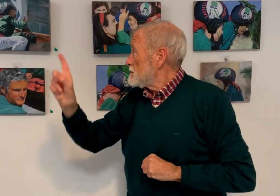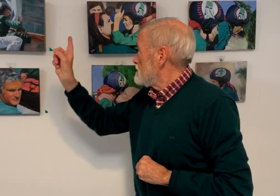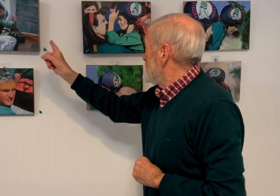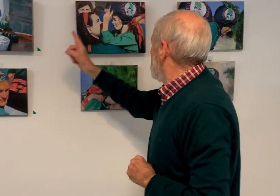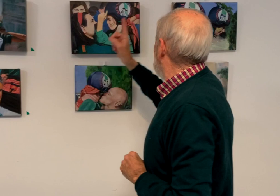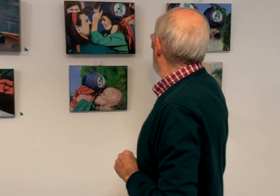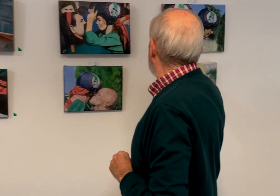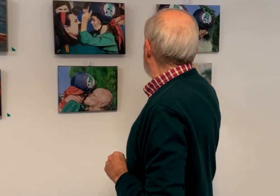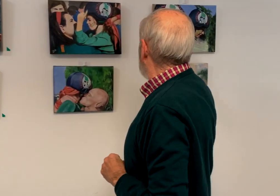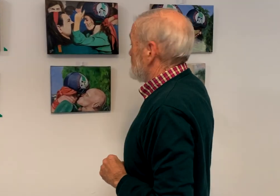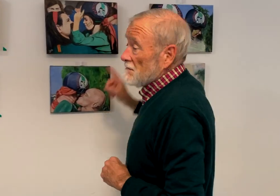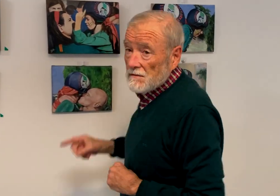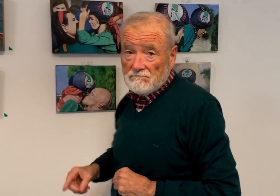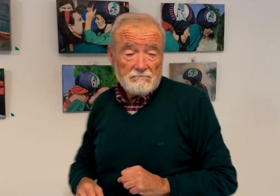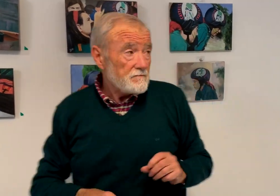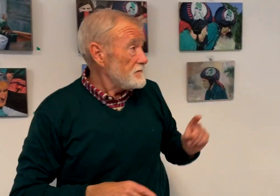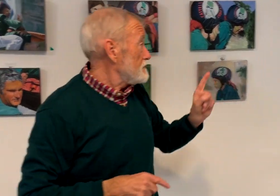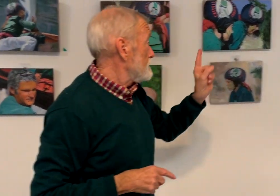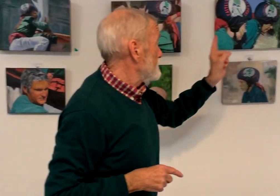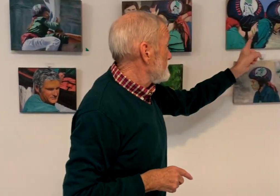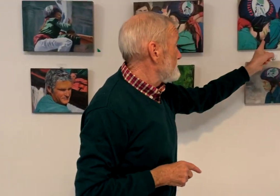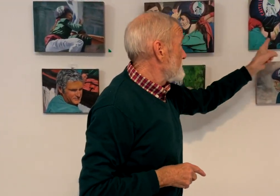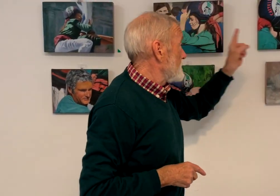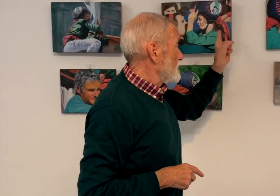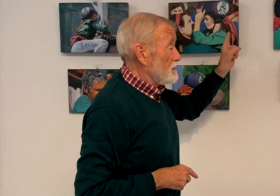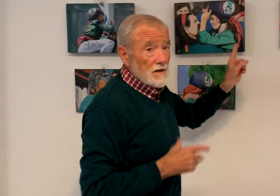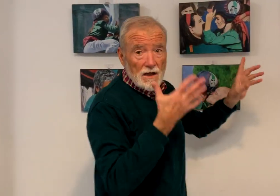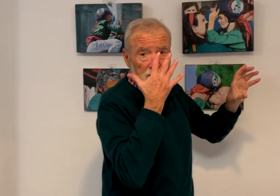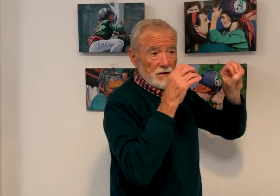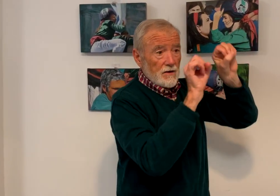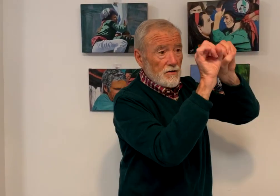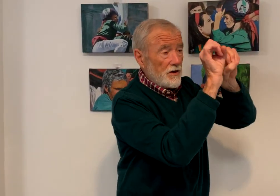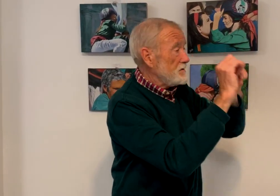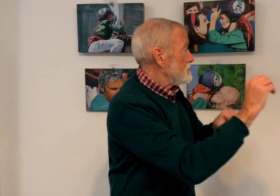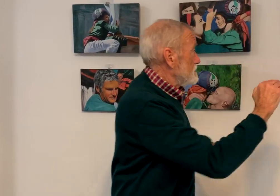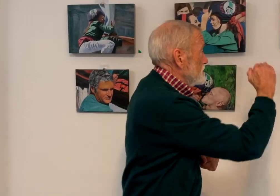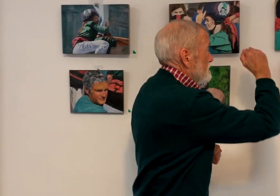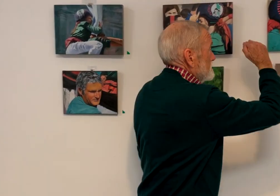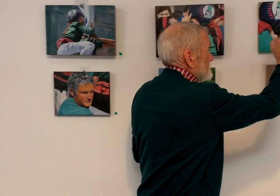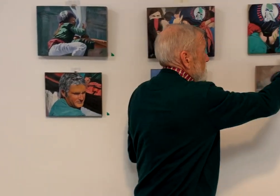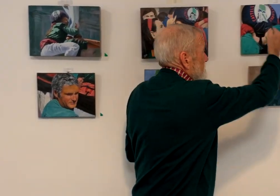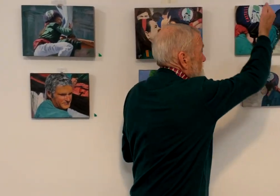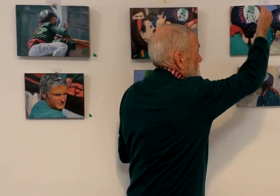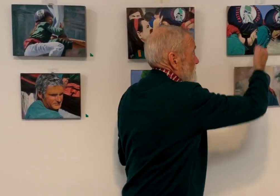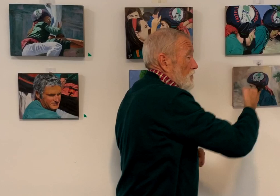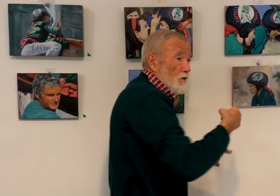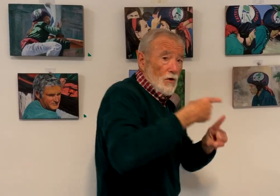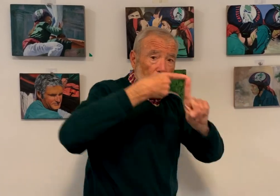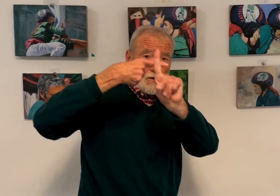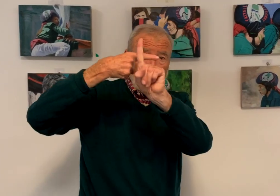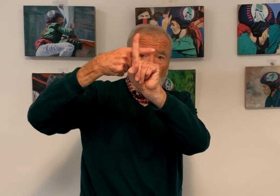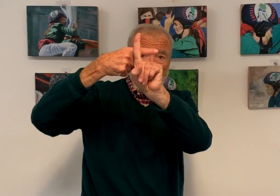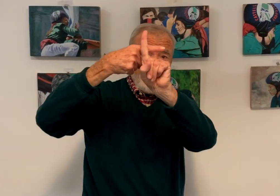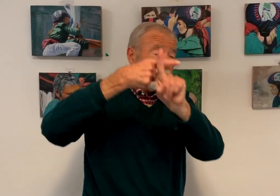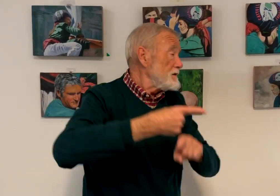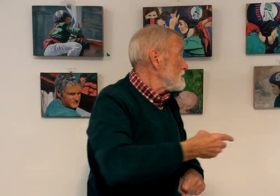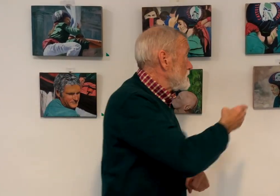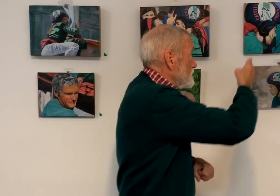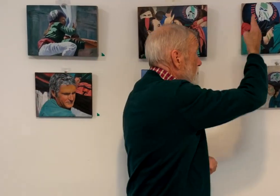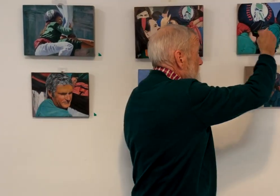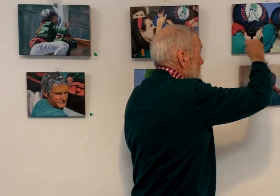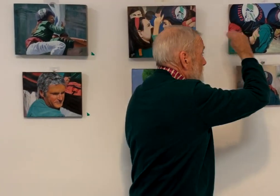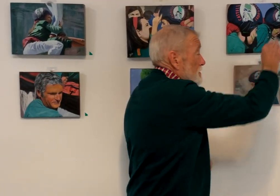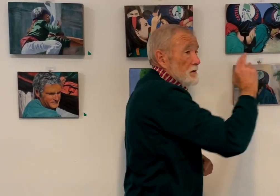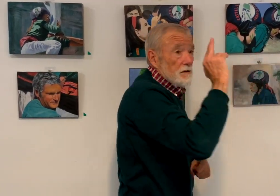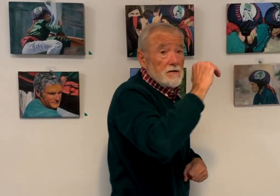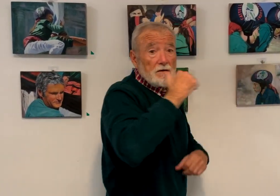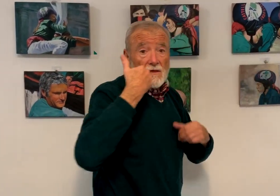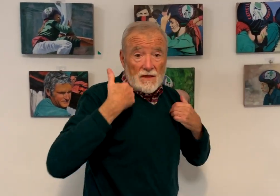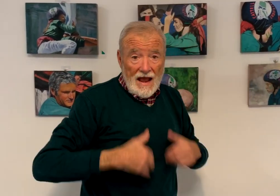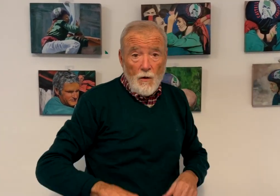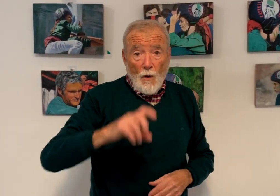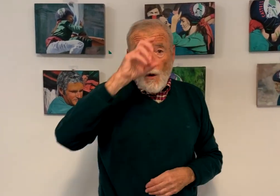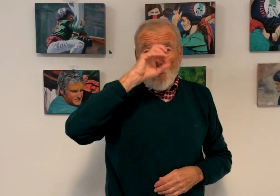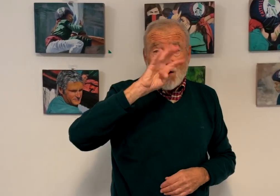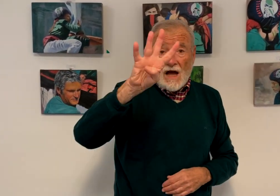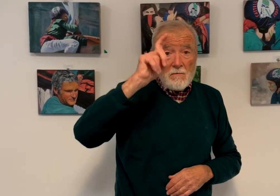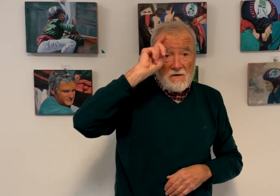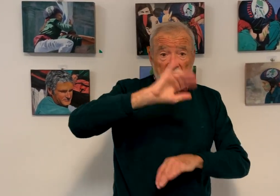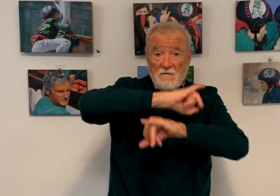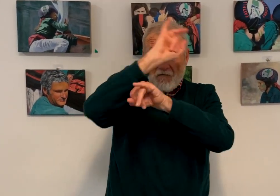ya hice este tercer cuadro, los dos cuadros son dos caras. También hice una cruz en este, una vez termine los cuatro años